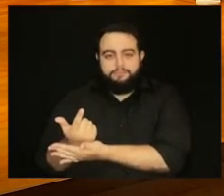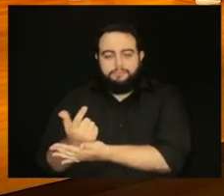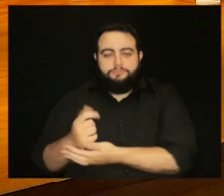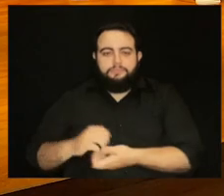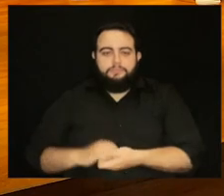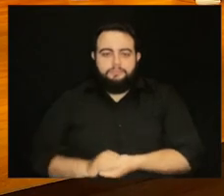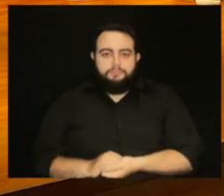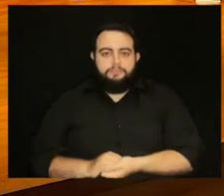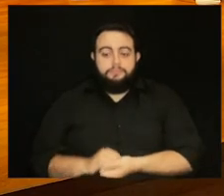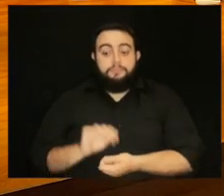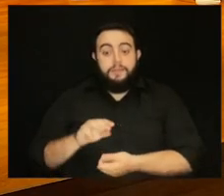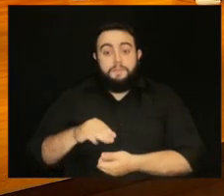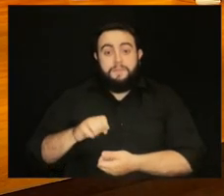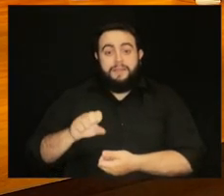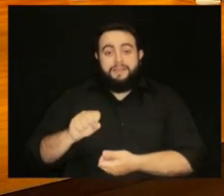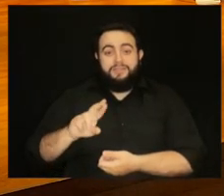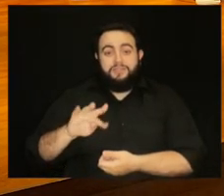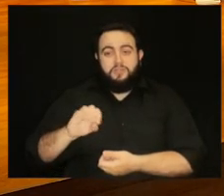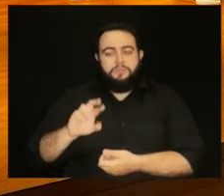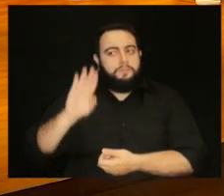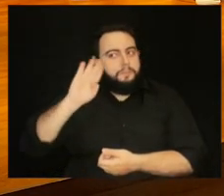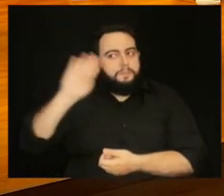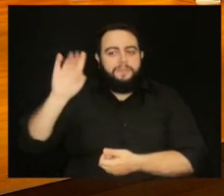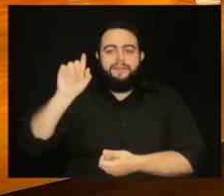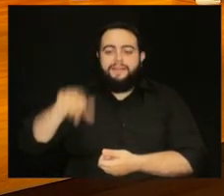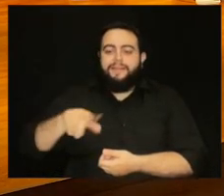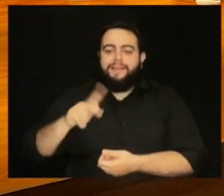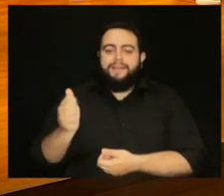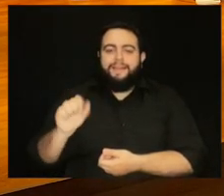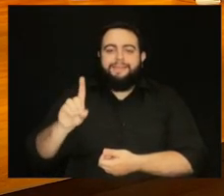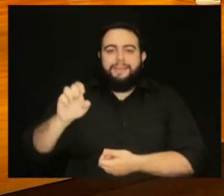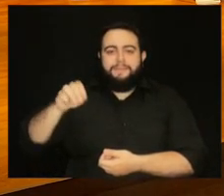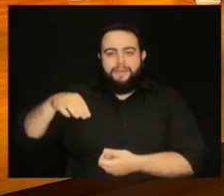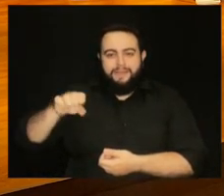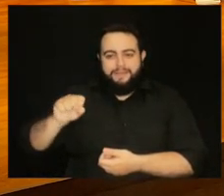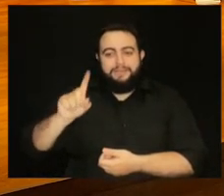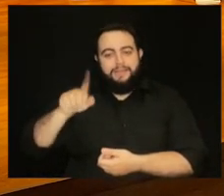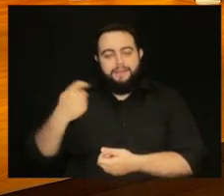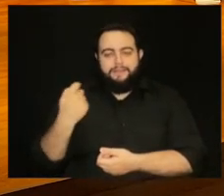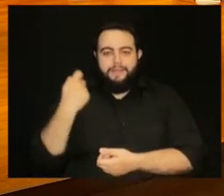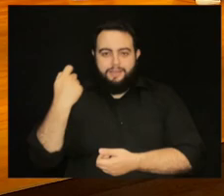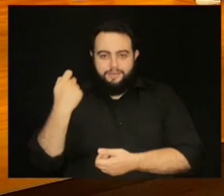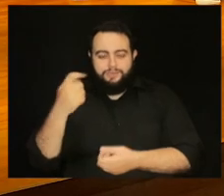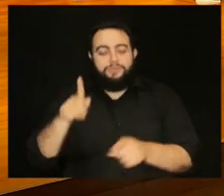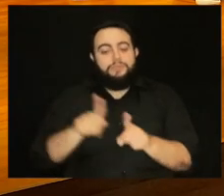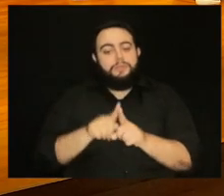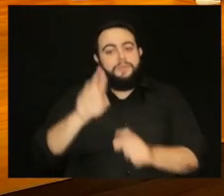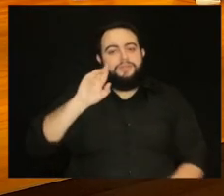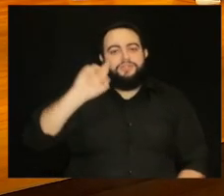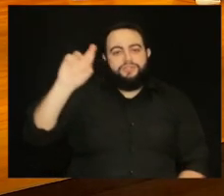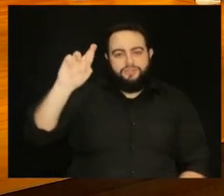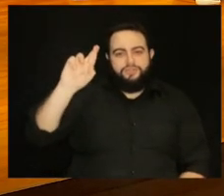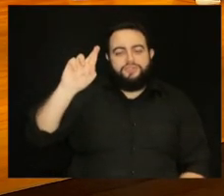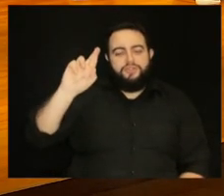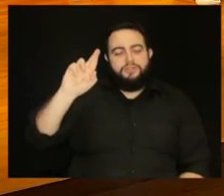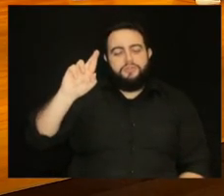maestro principal era o Radamés, gaúcho e cujo diretor do regional da rádio que acompanhava